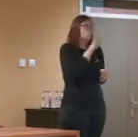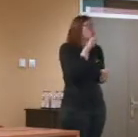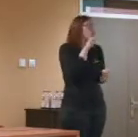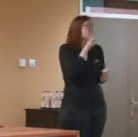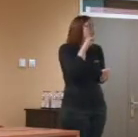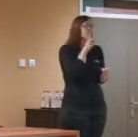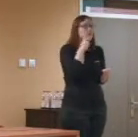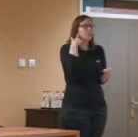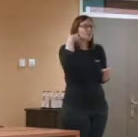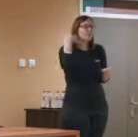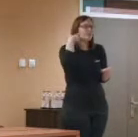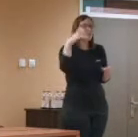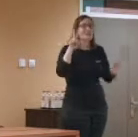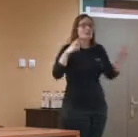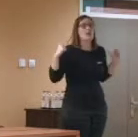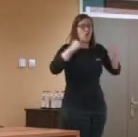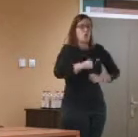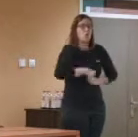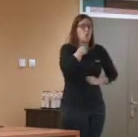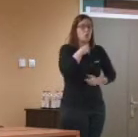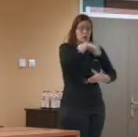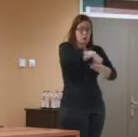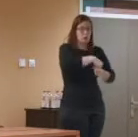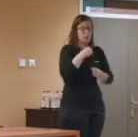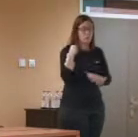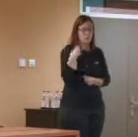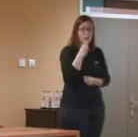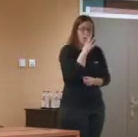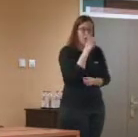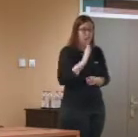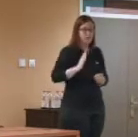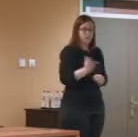que son los grandes nombres del Gürtel, de los empresarios que están ahora implicados en este caso.